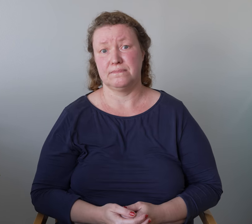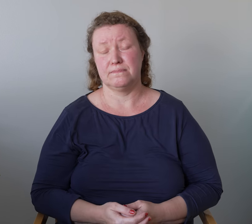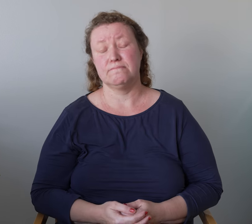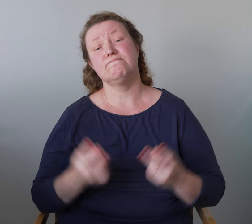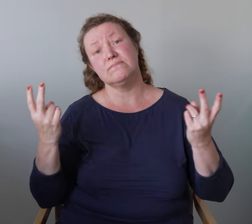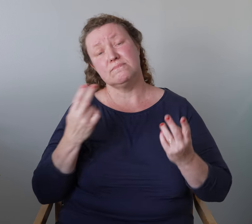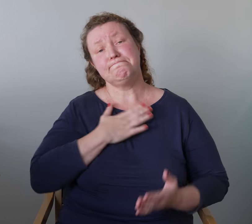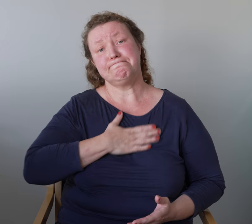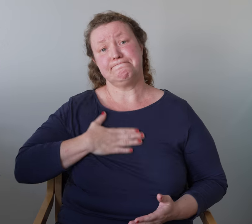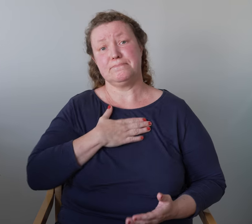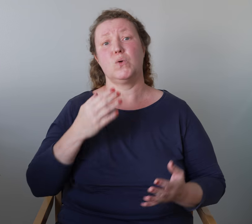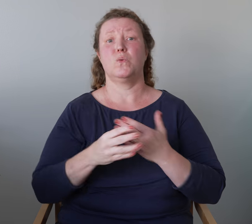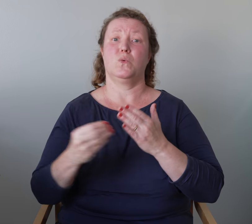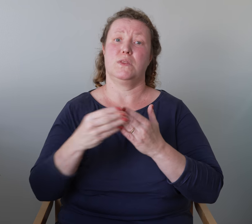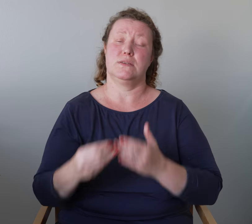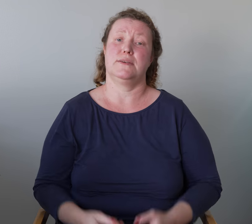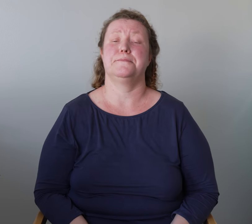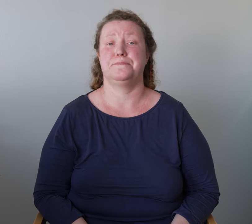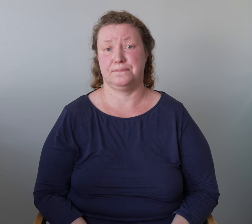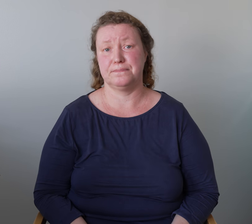Tällaisia kurjia uutisia.